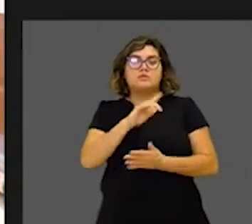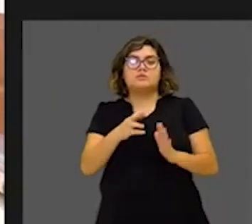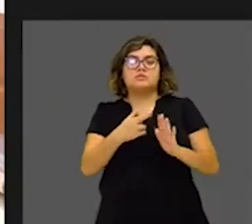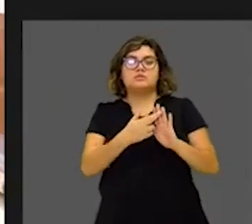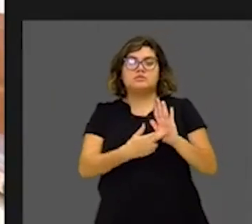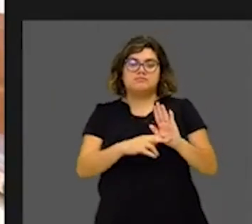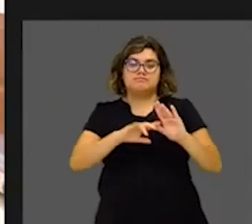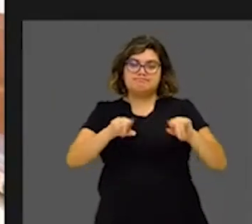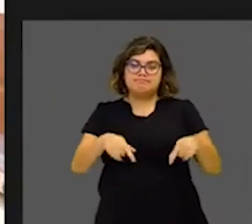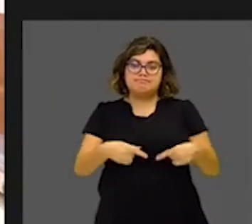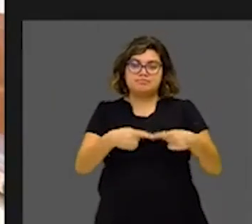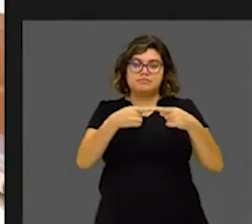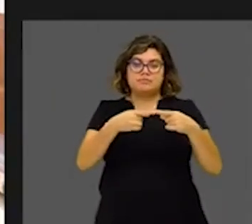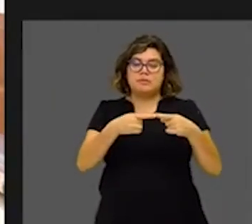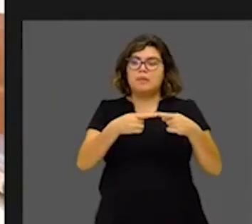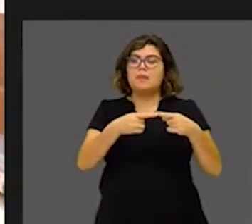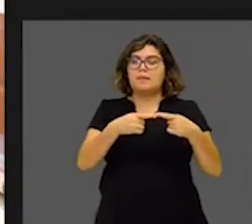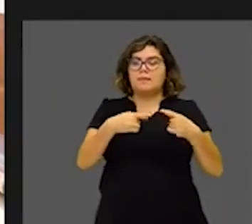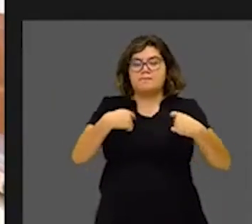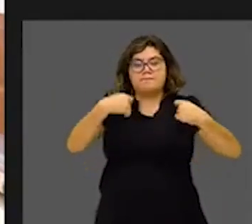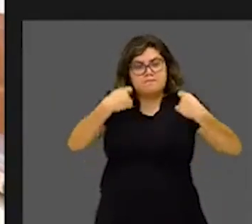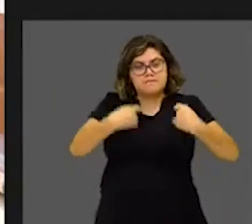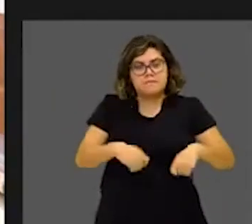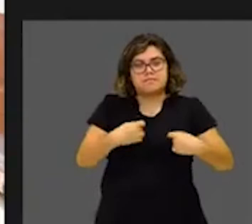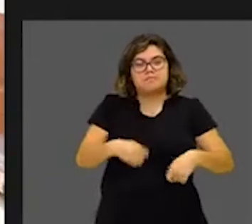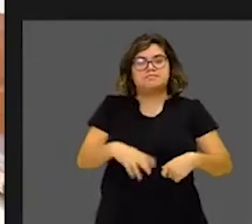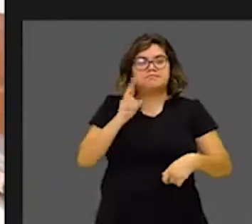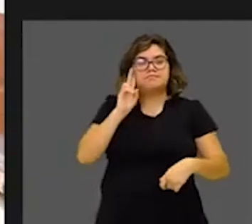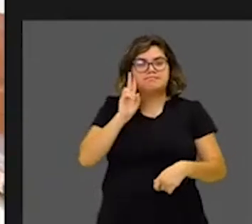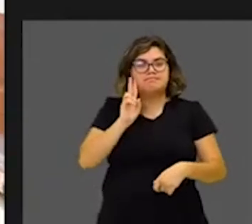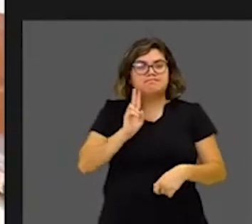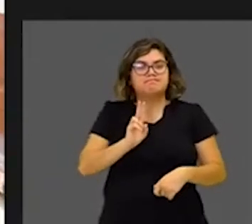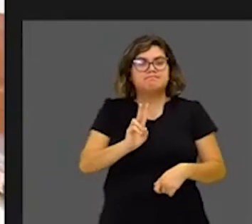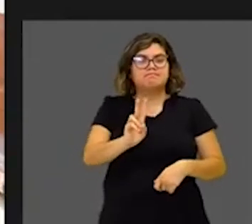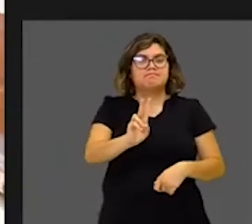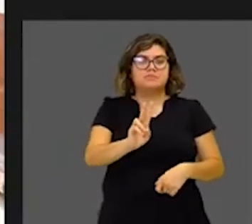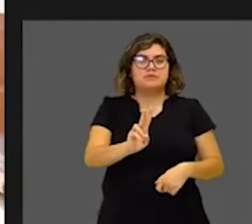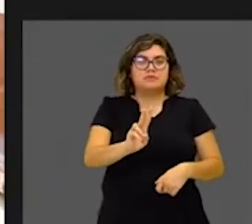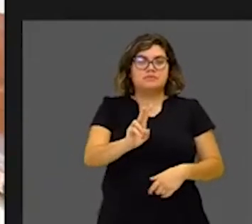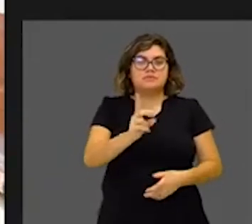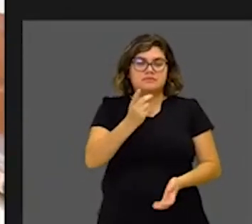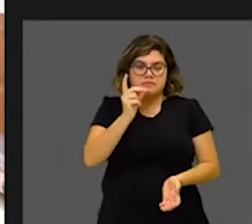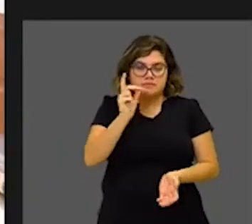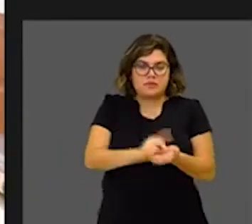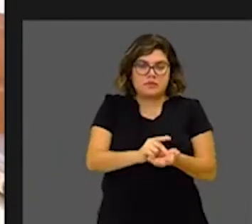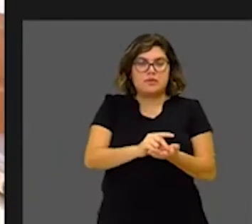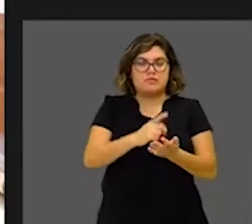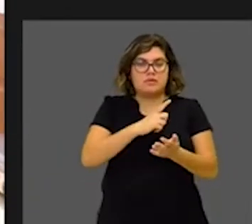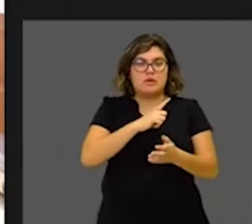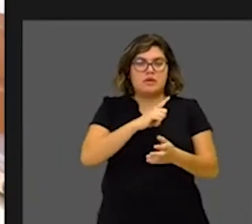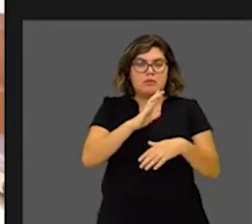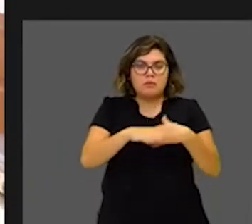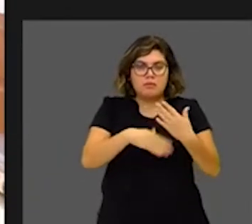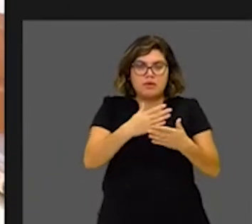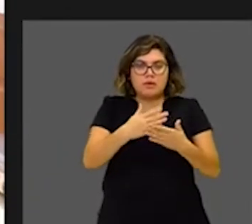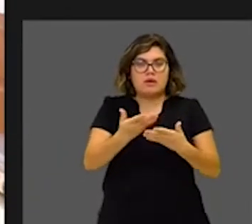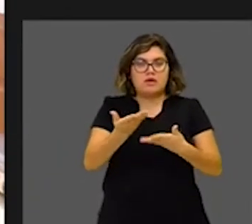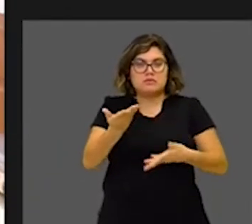então é Preciso lançar olhares também sincero para o processo de escudo institucional do congresso